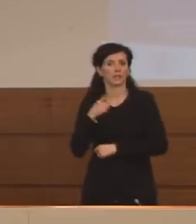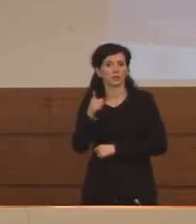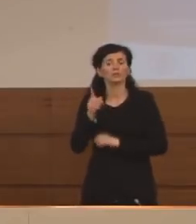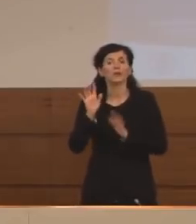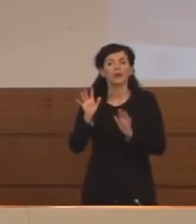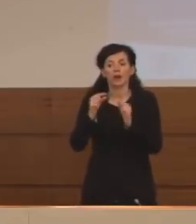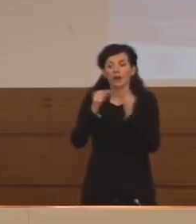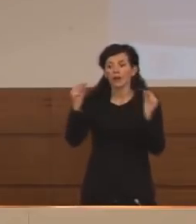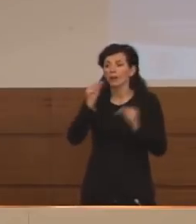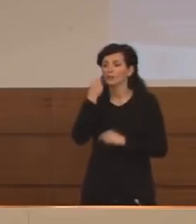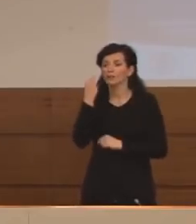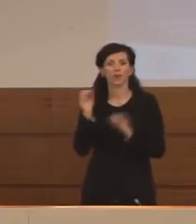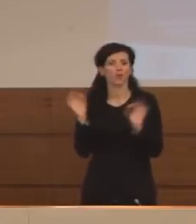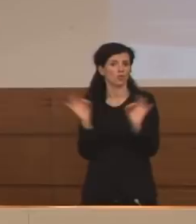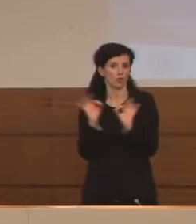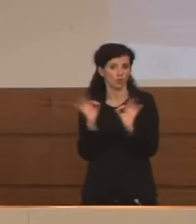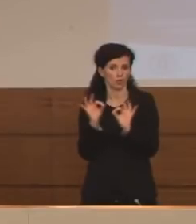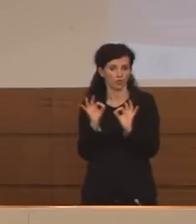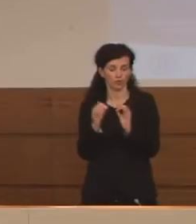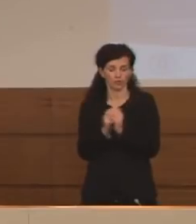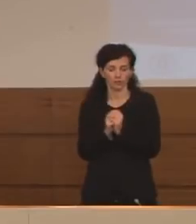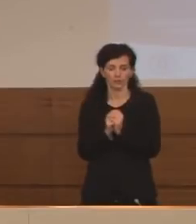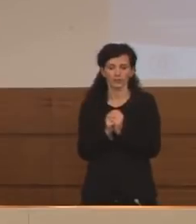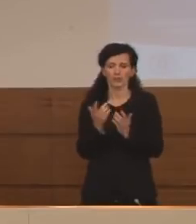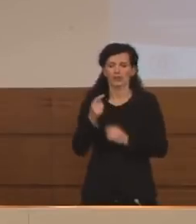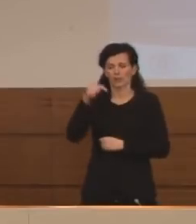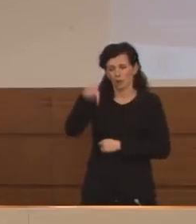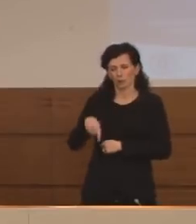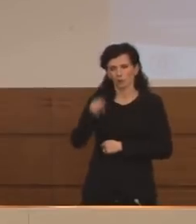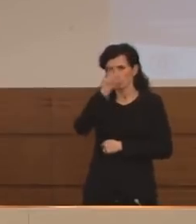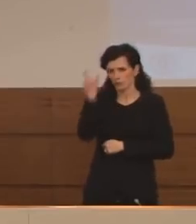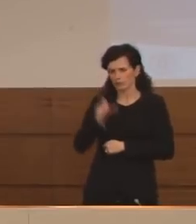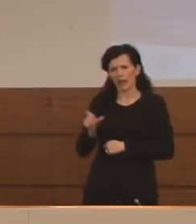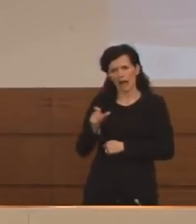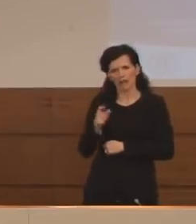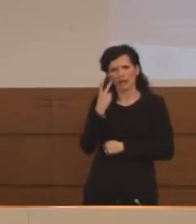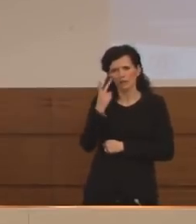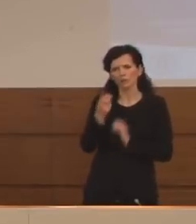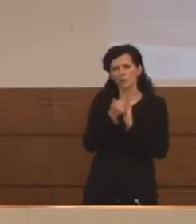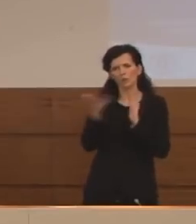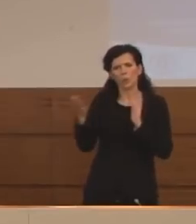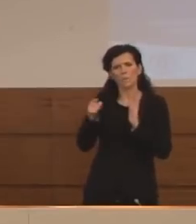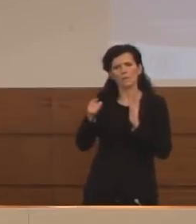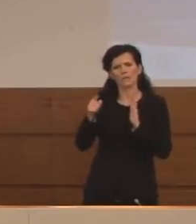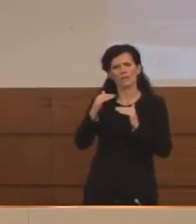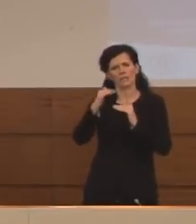Il sud mi sembra, è vero che i numeri sono contenuti, ma è un sud che va osservato con grande attenzione.